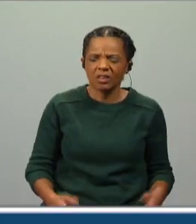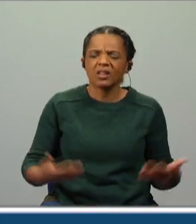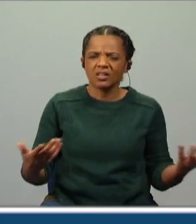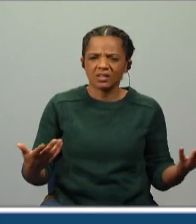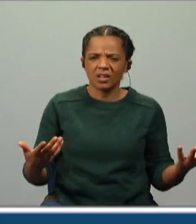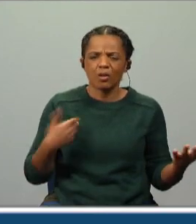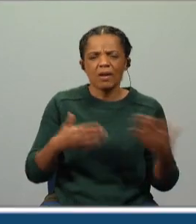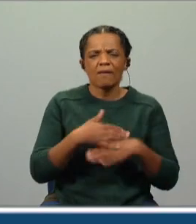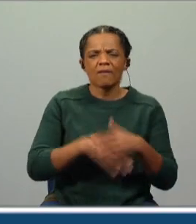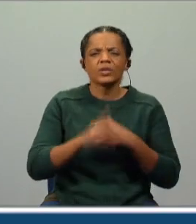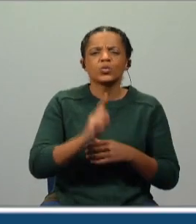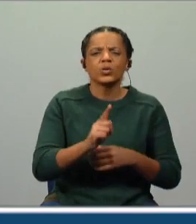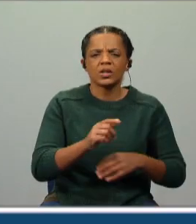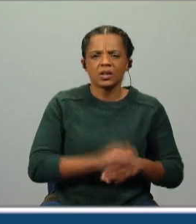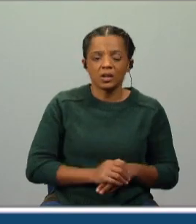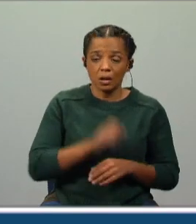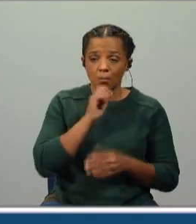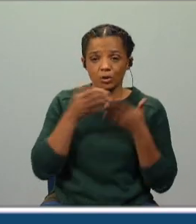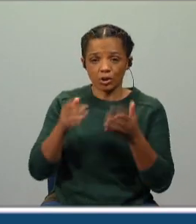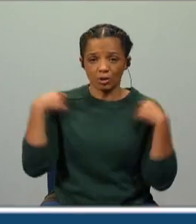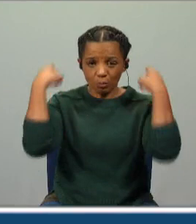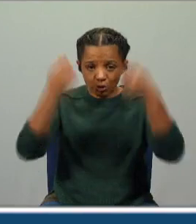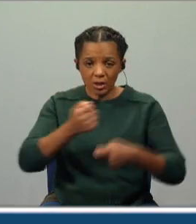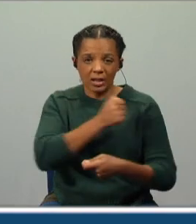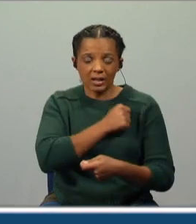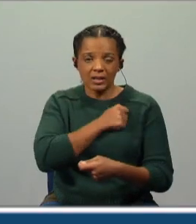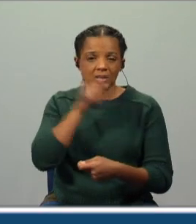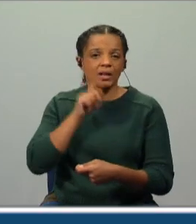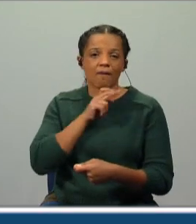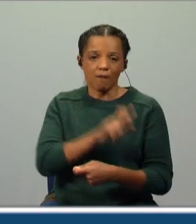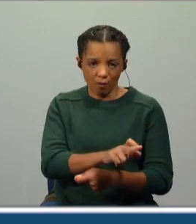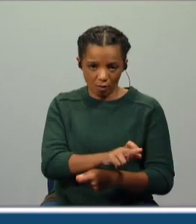ajudas o capuchinho a chegar à casa da avó e comes uma fatia de bolo.